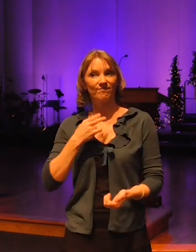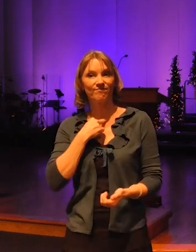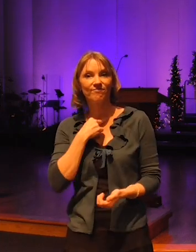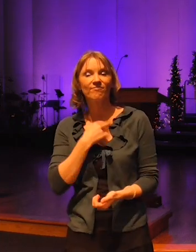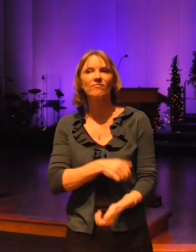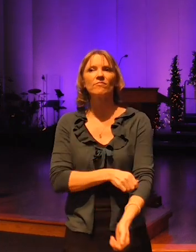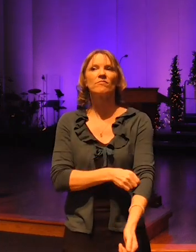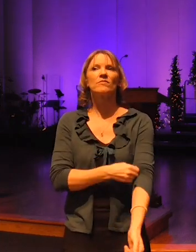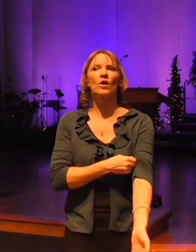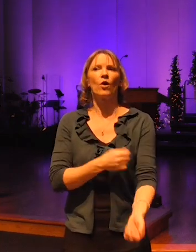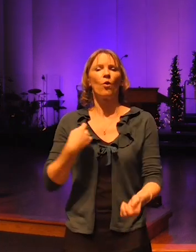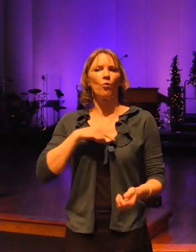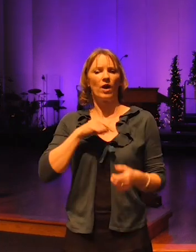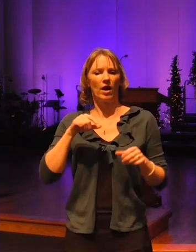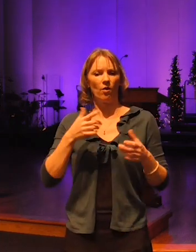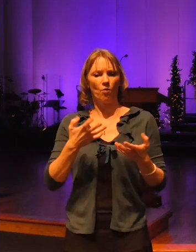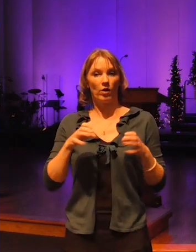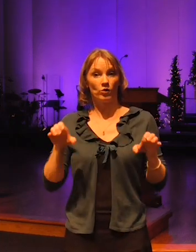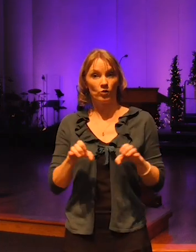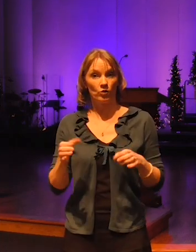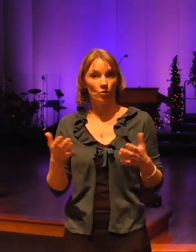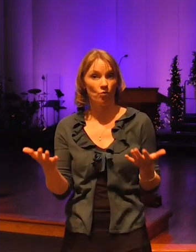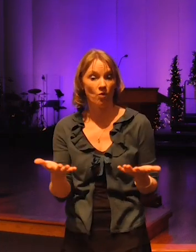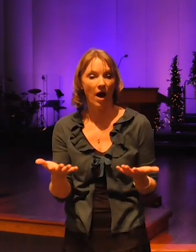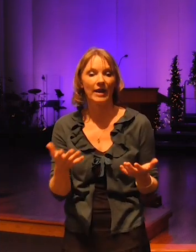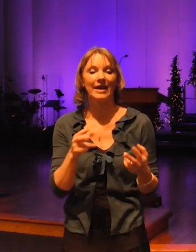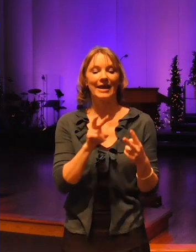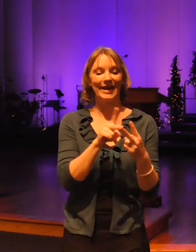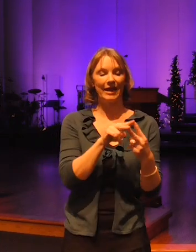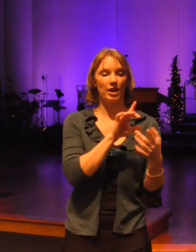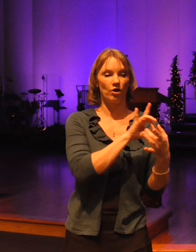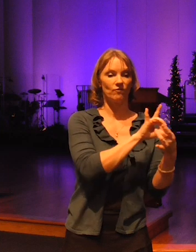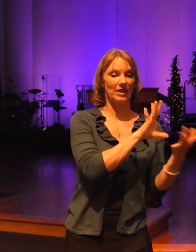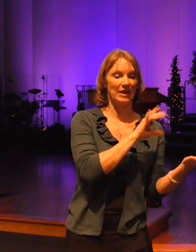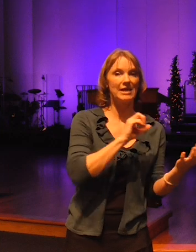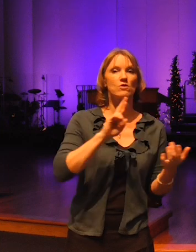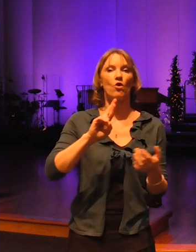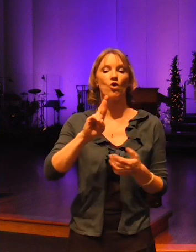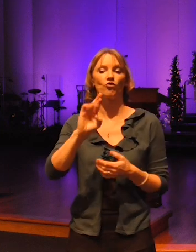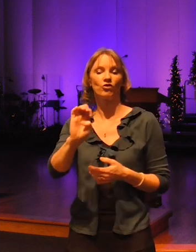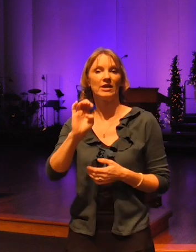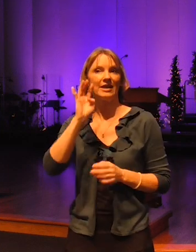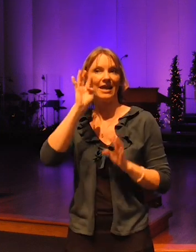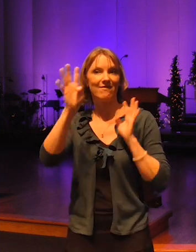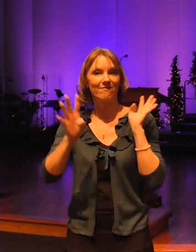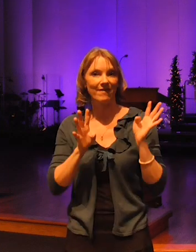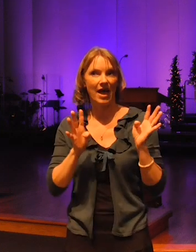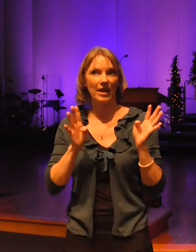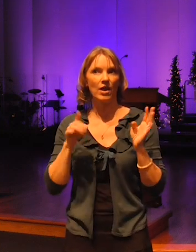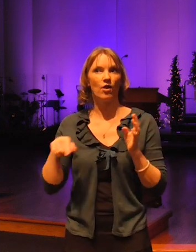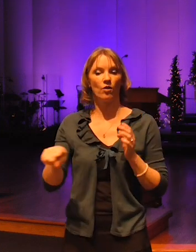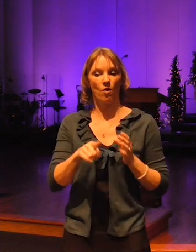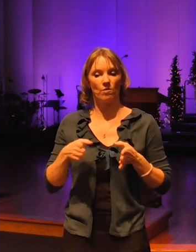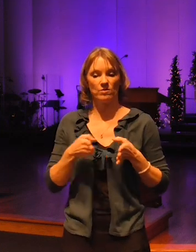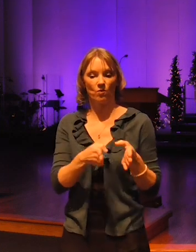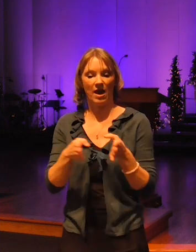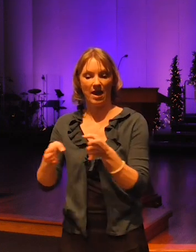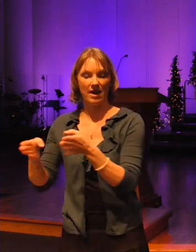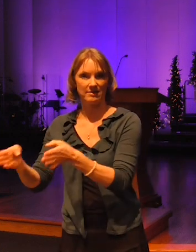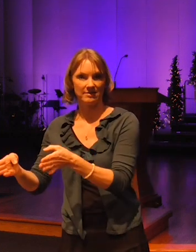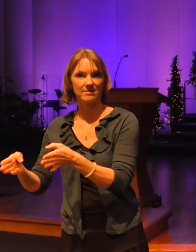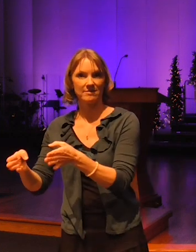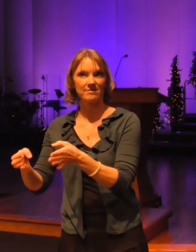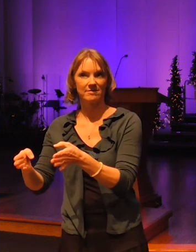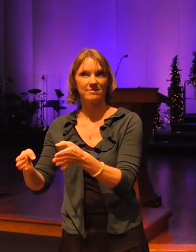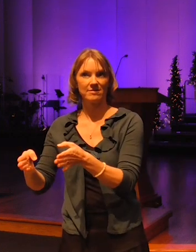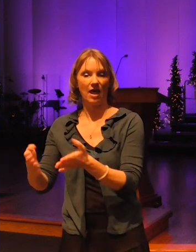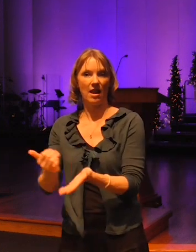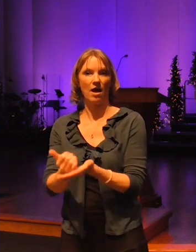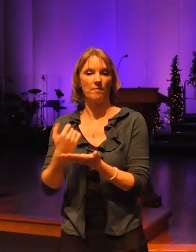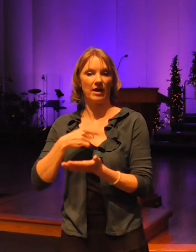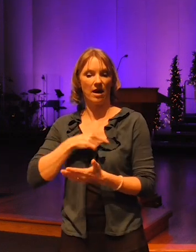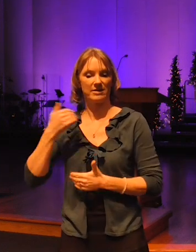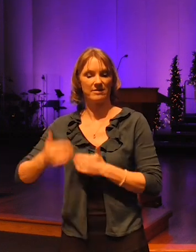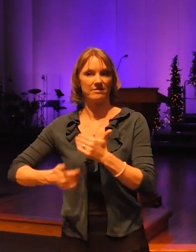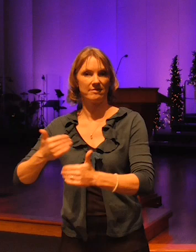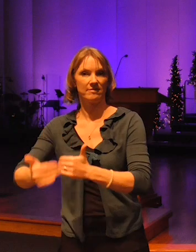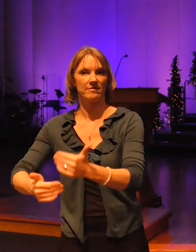es: liberar o reinventar los medios que estamos tocando y avanzando. Tengo que escribir